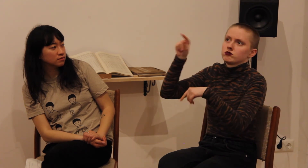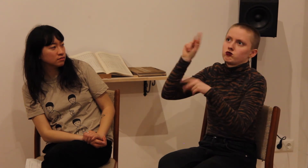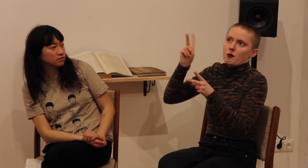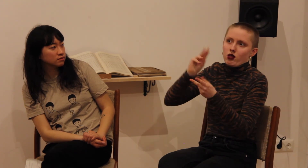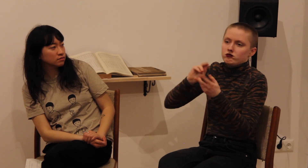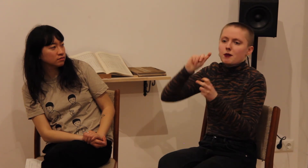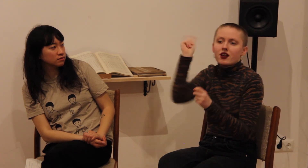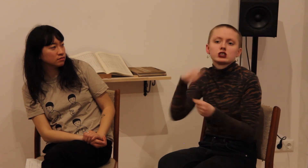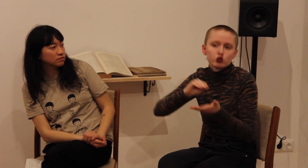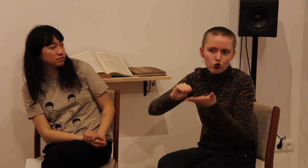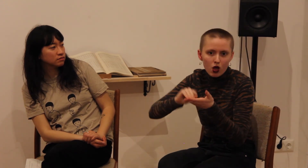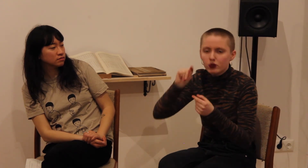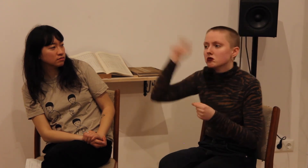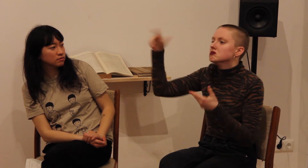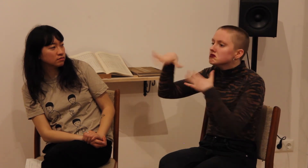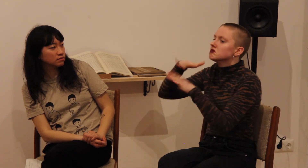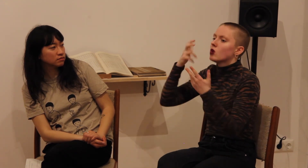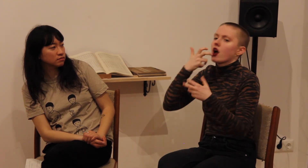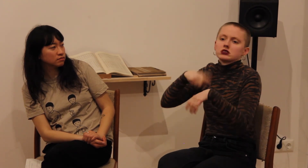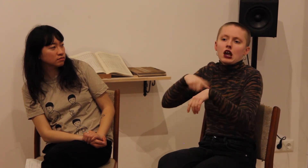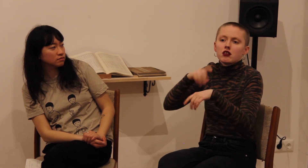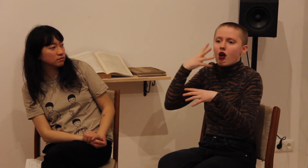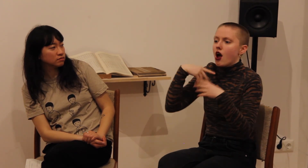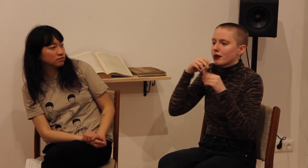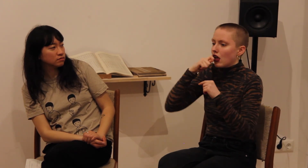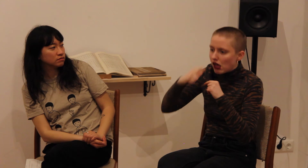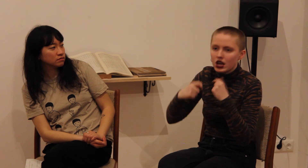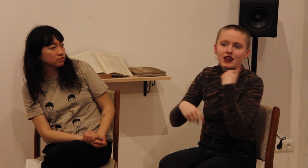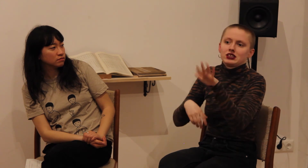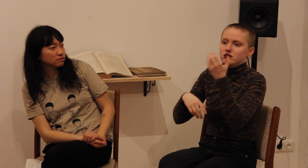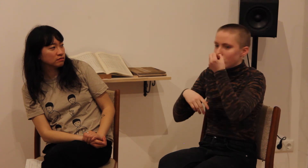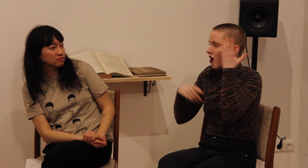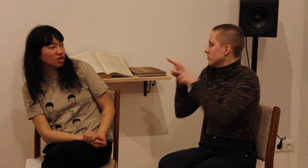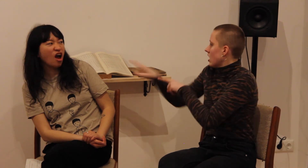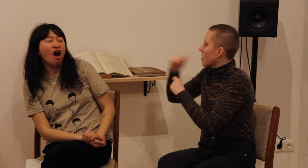Ich bin auch zur Schule gegangen und bin auch in Lautsprache unterrichtet worden, das war auch in Lautsprachezeit,